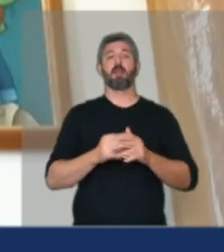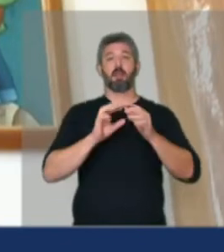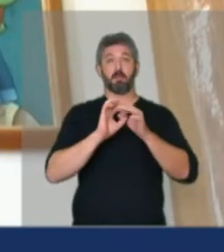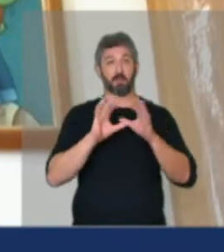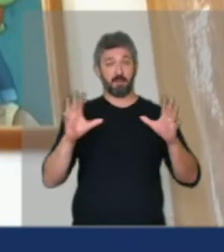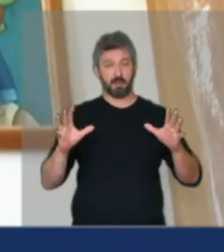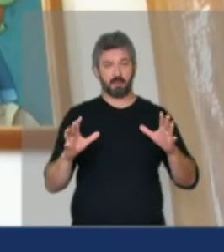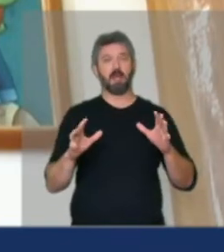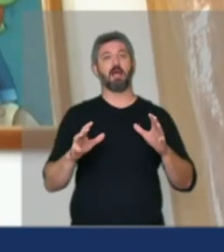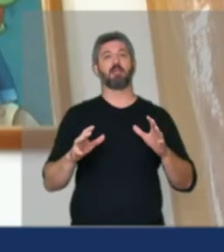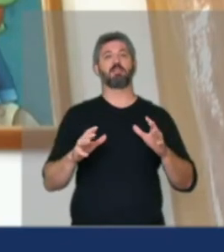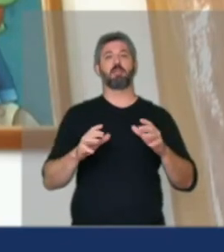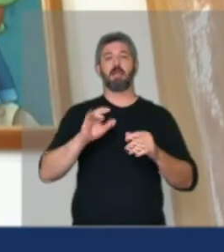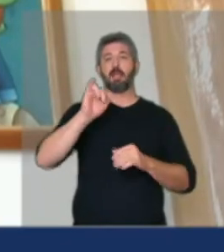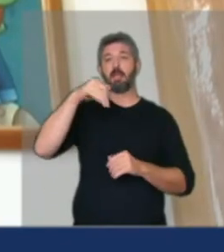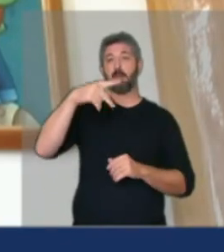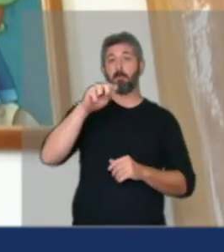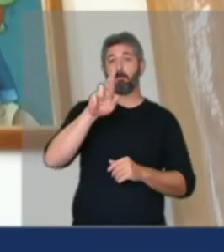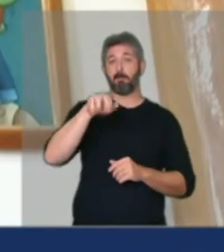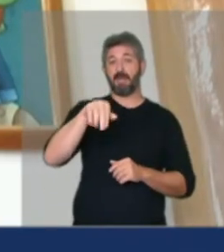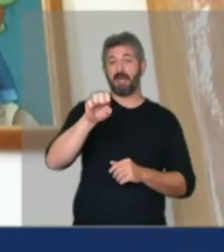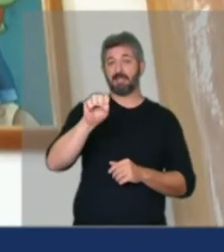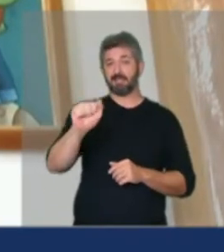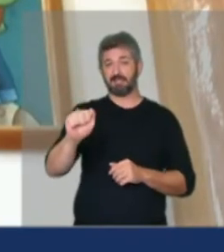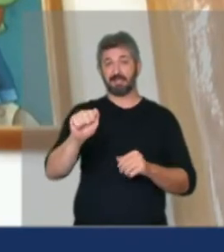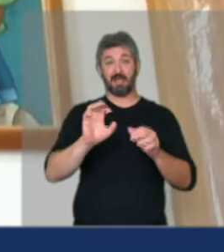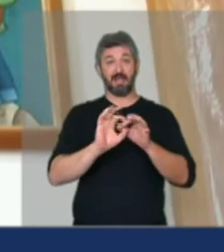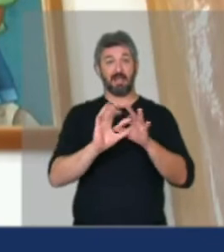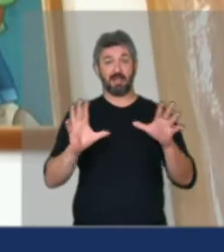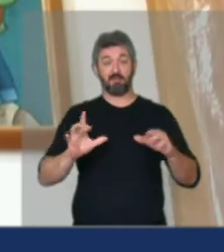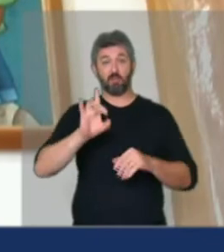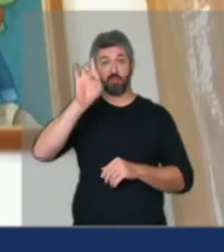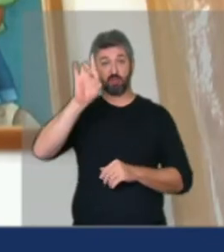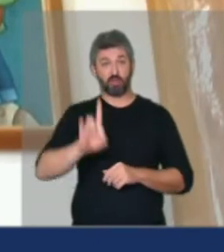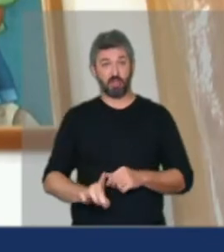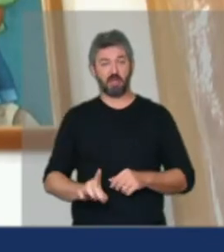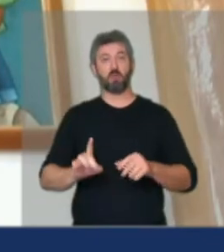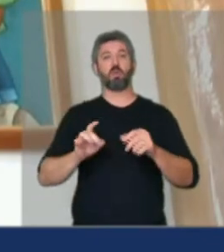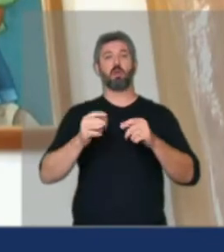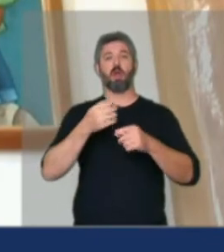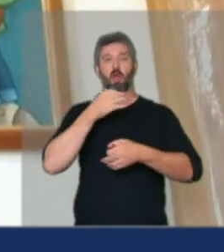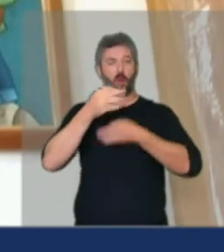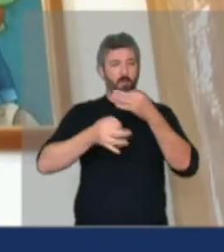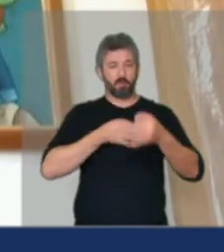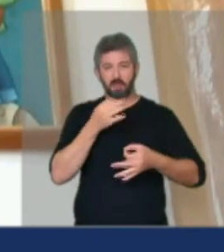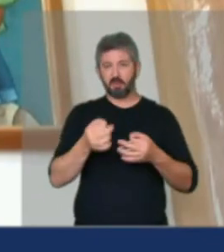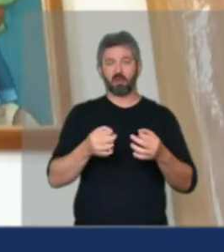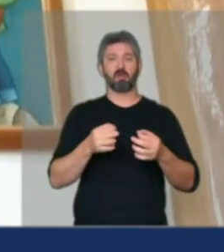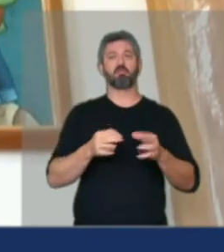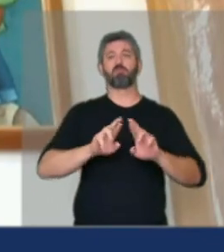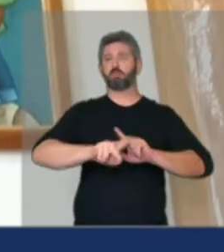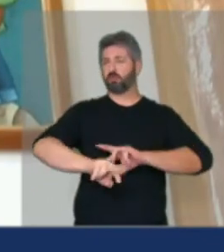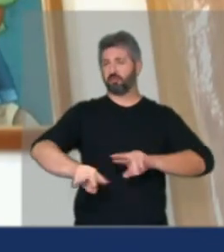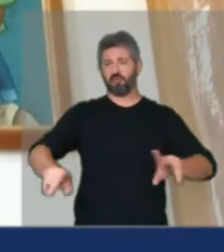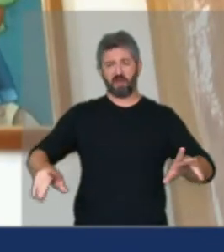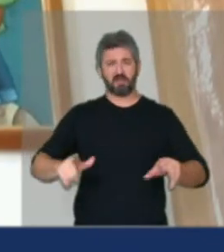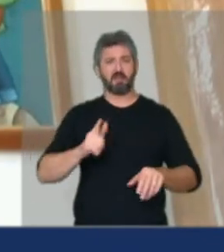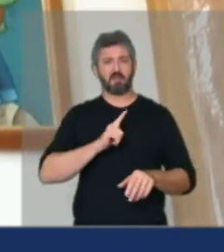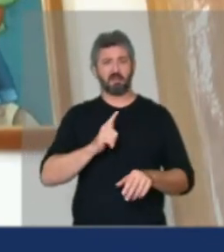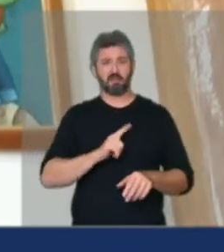OPINIÃO, IMPRENSA LIVRE, DIREITO ÀS MANIFESTAÇÕES, AS MAIS DIVERSAS, POR SE TRATAR DA LIBERDADE DE